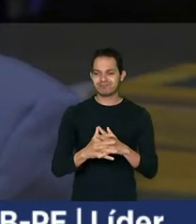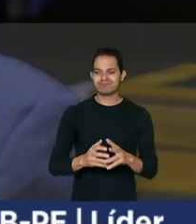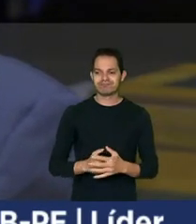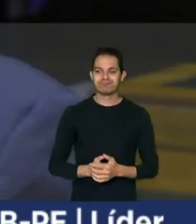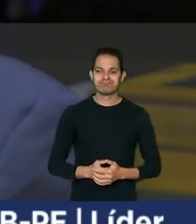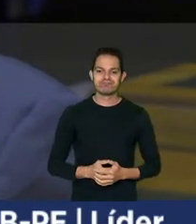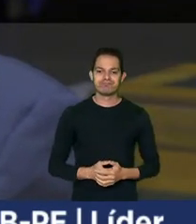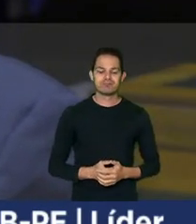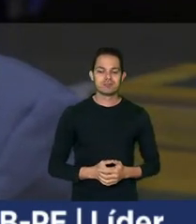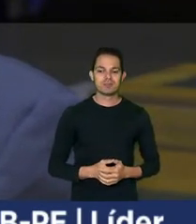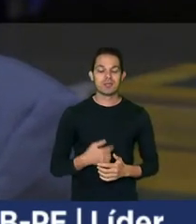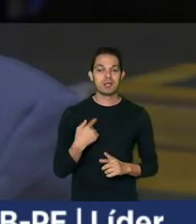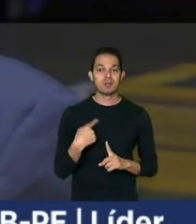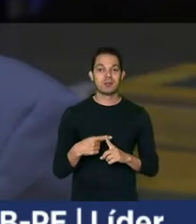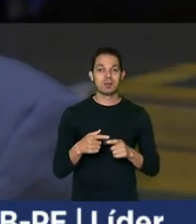ACHEI A EMENDA MUITO COMPLICADA. PORQUE EVIDENTE